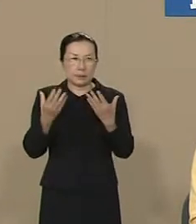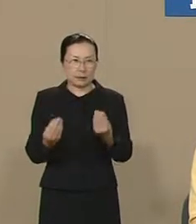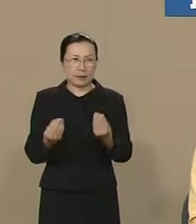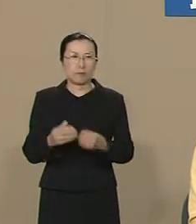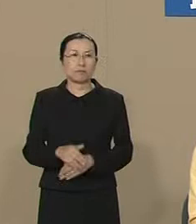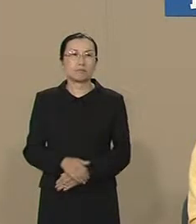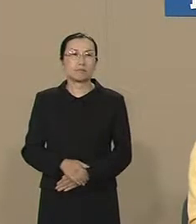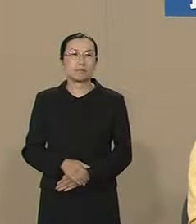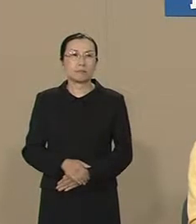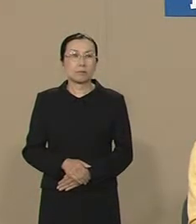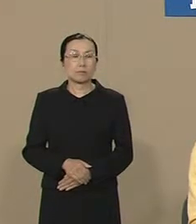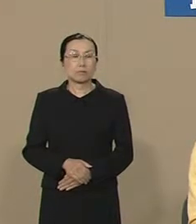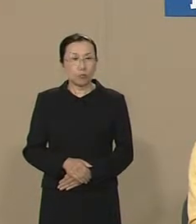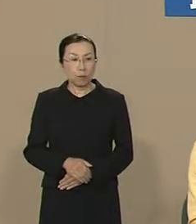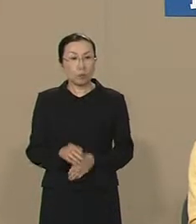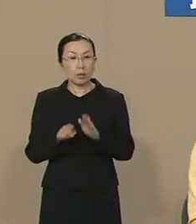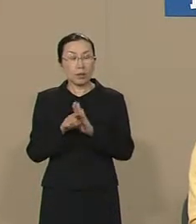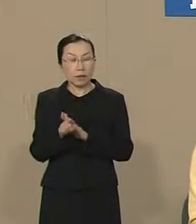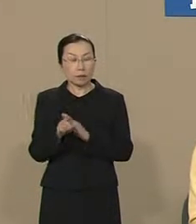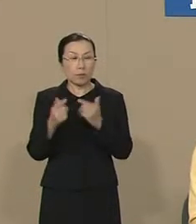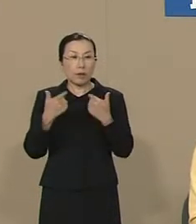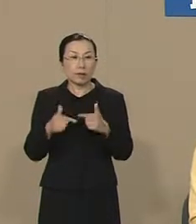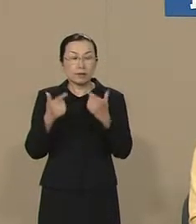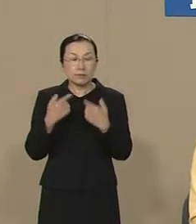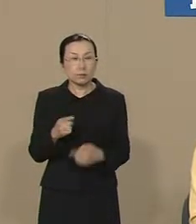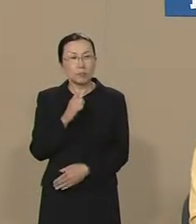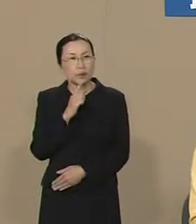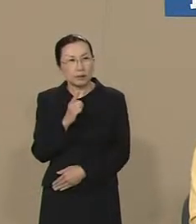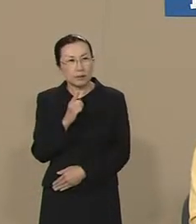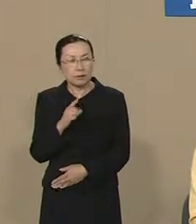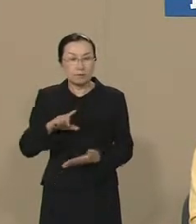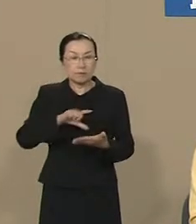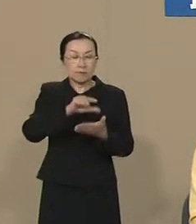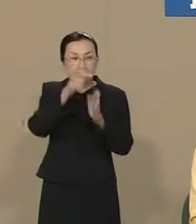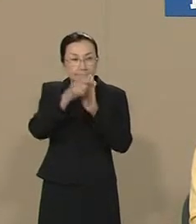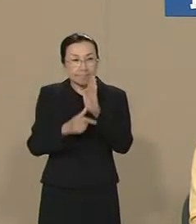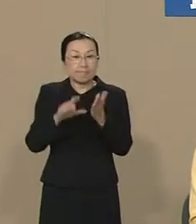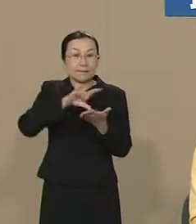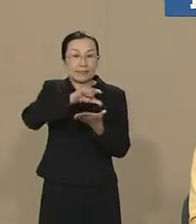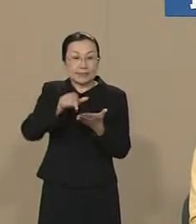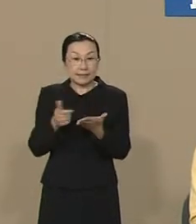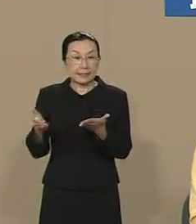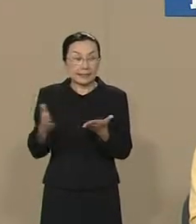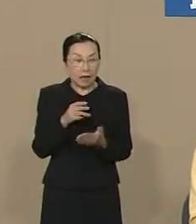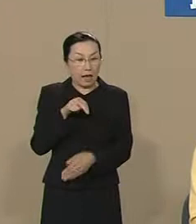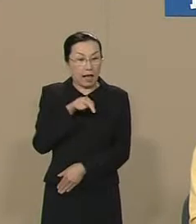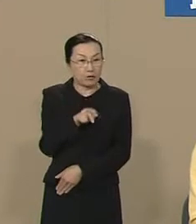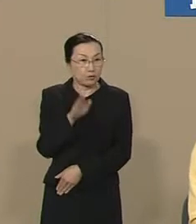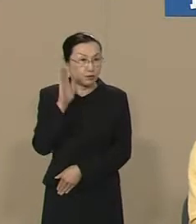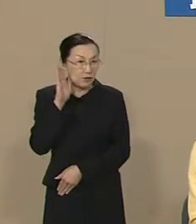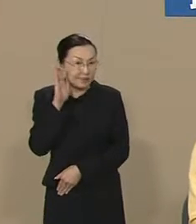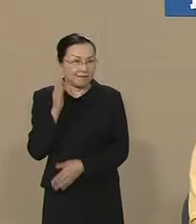代表が､いつも言っておられる､ ｢地域から歩く､聴く｡｣ですね｡